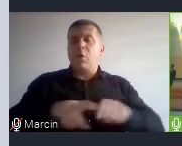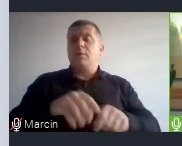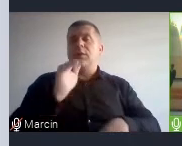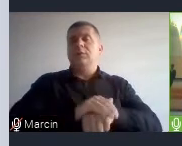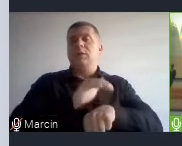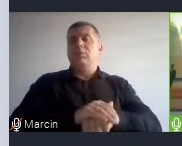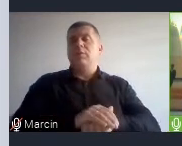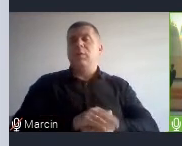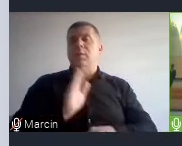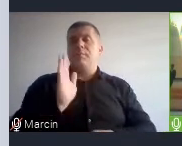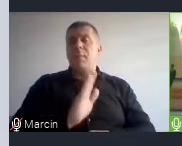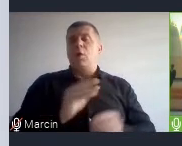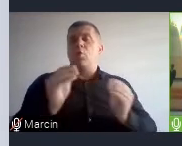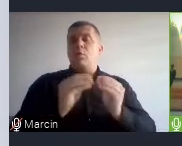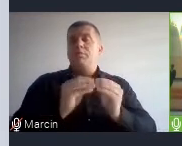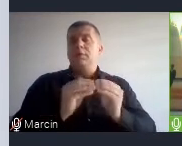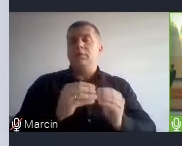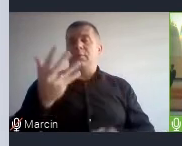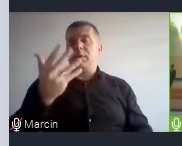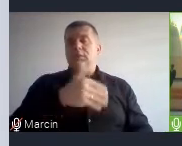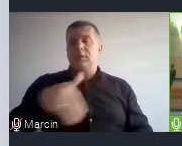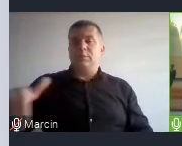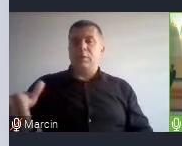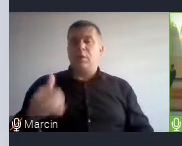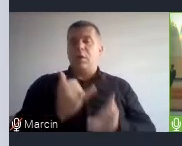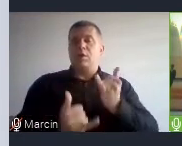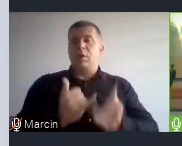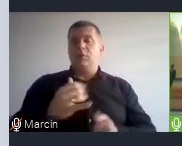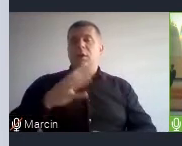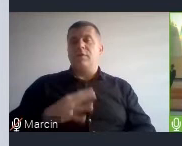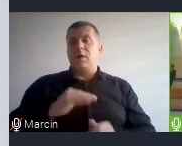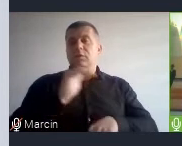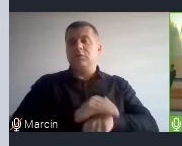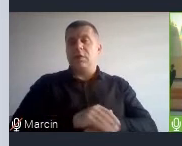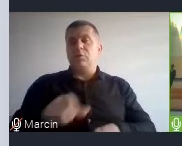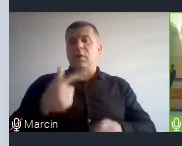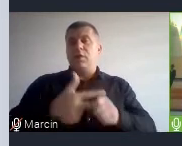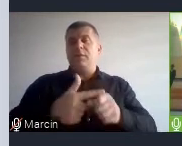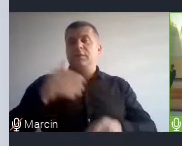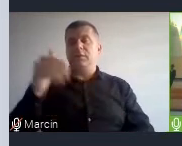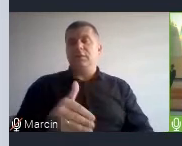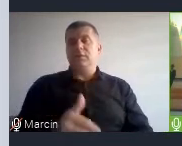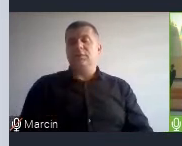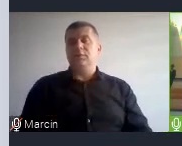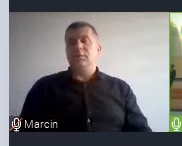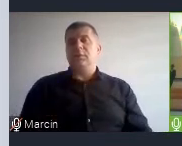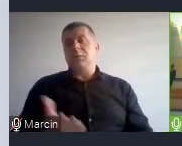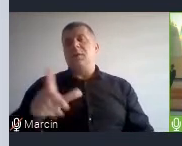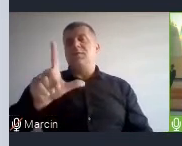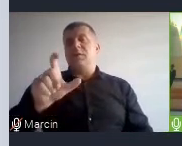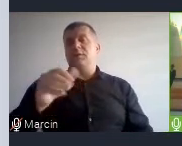czyli posiadania ubezpieczenia na pięć milionów, jeśli wartość zamówienia to 20 000, no 200 000 powiedzmy,